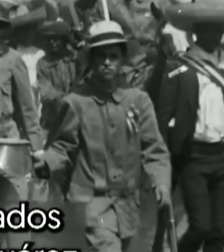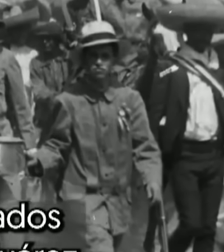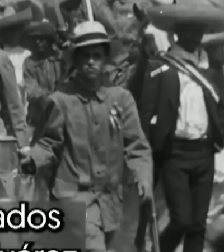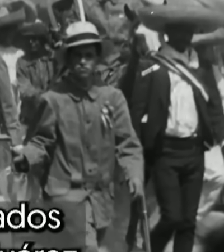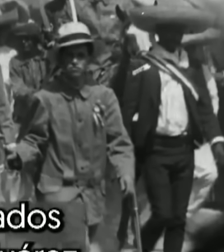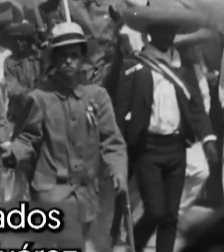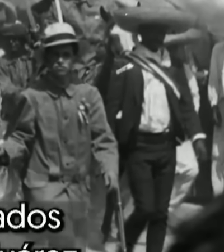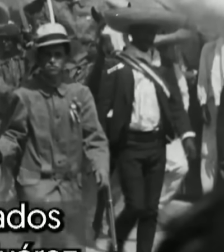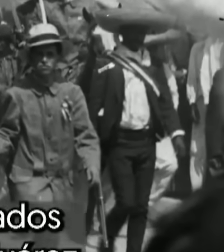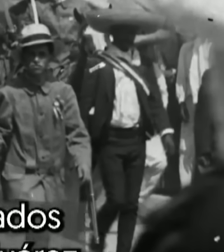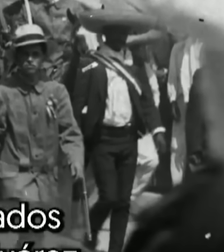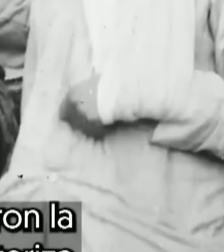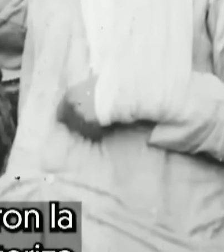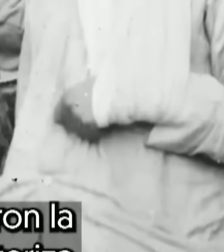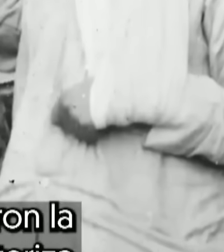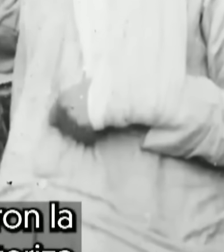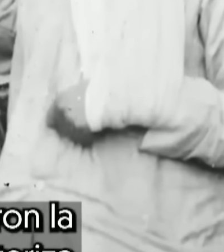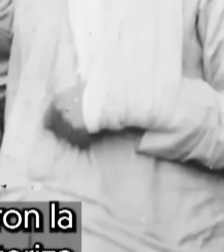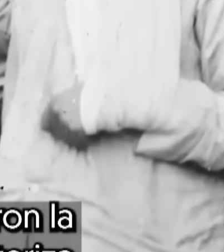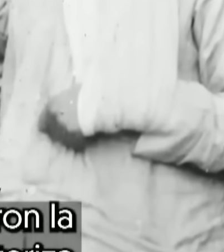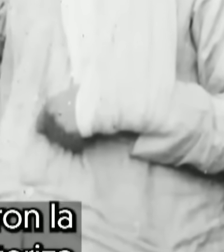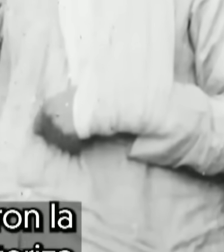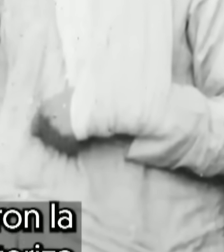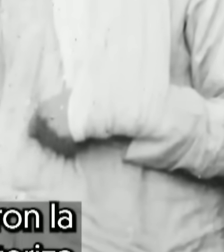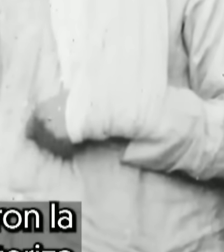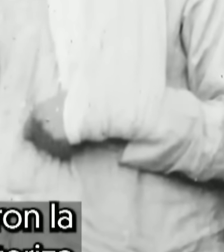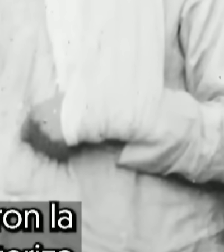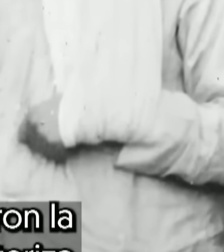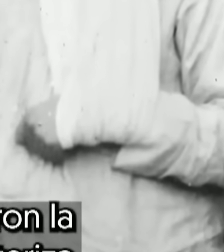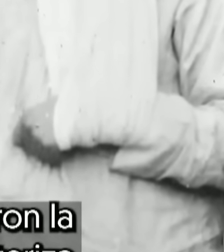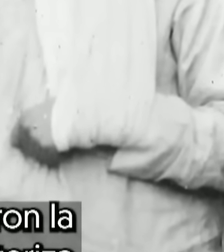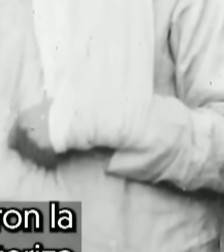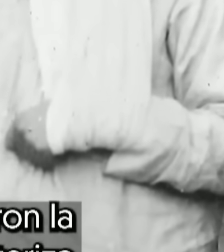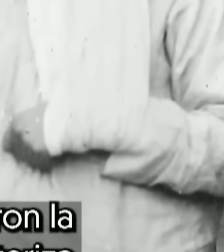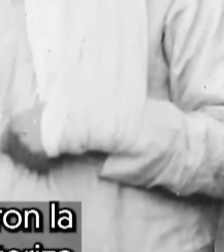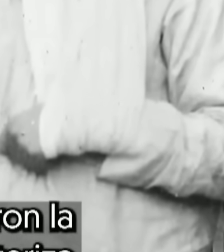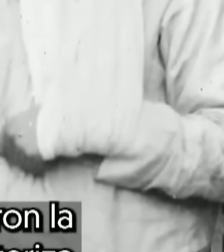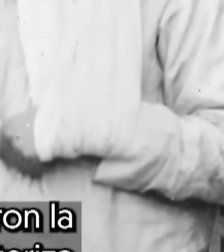un sitio a Ciudad Juárez pascual Oroszco y Francisco Villa precipitaron la batalla y tomaron